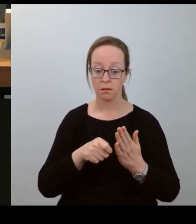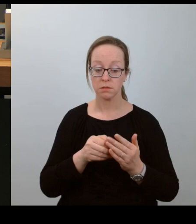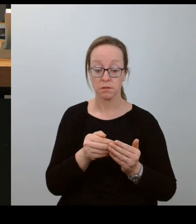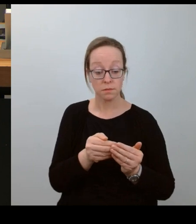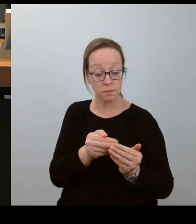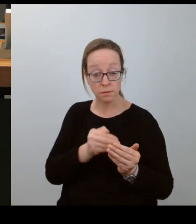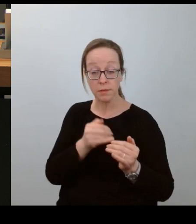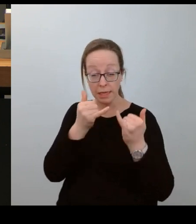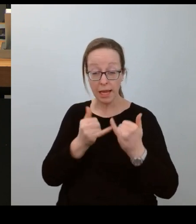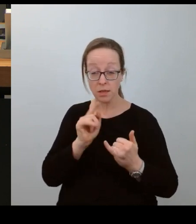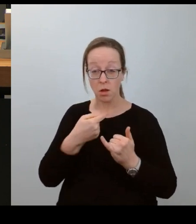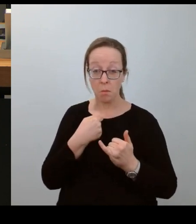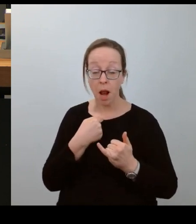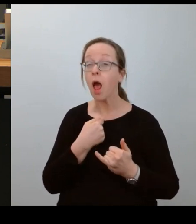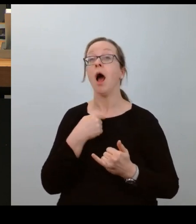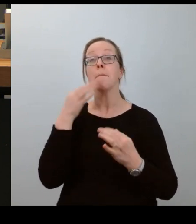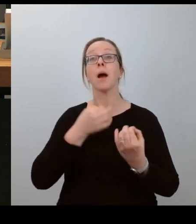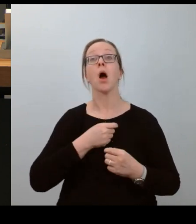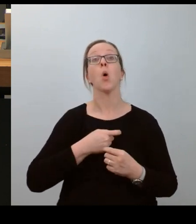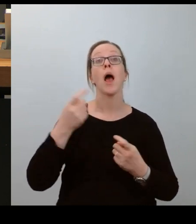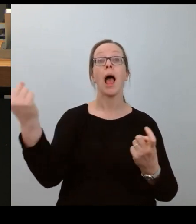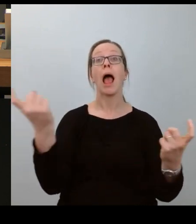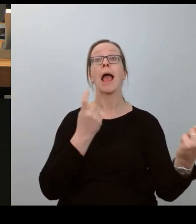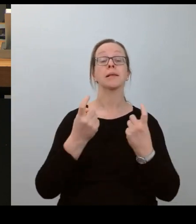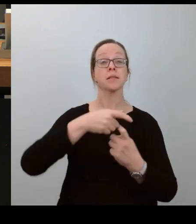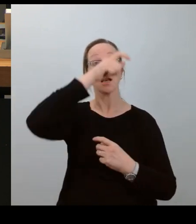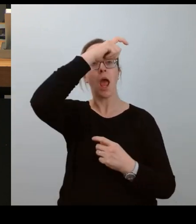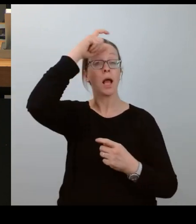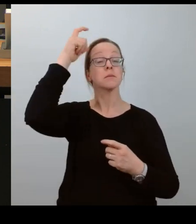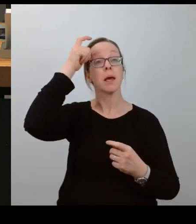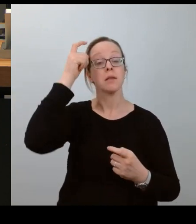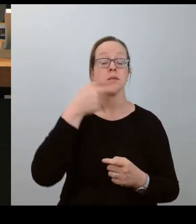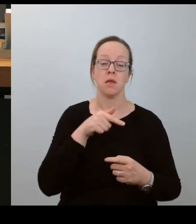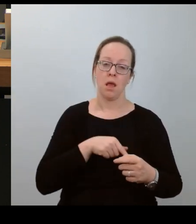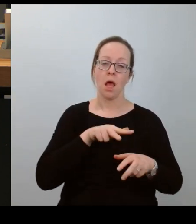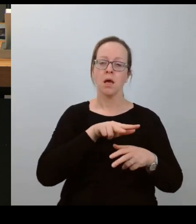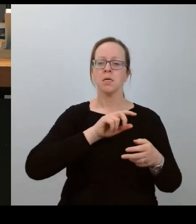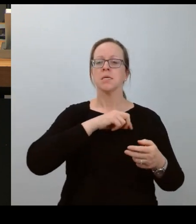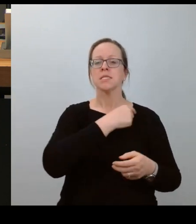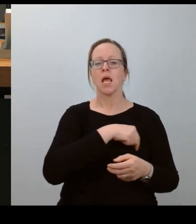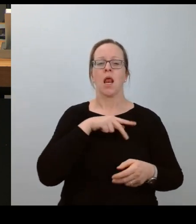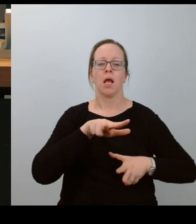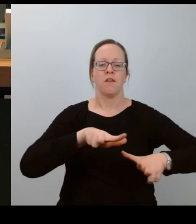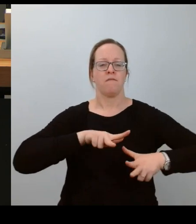Viel Erfolg bei der Suche. Mir werden pragmatische Lösungen, die zu guten Ergebnissen führen, in der Zwischenzeit